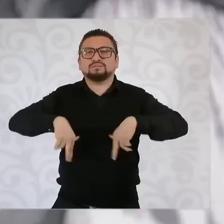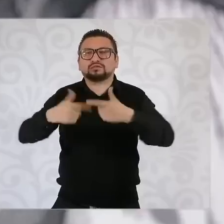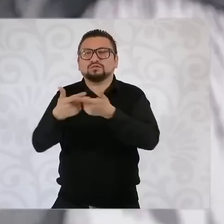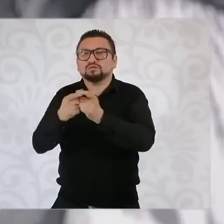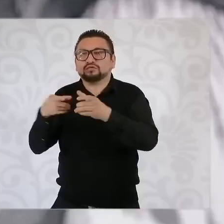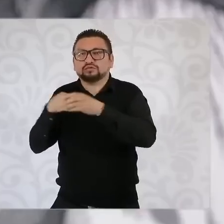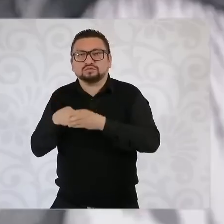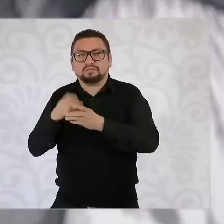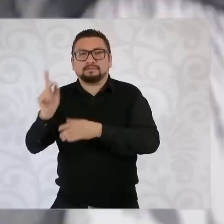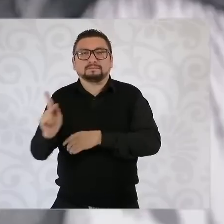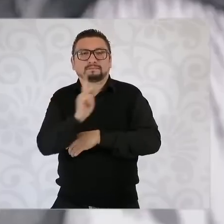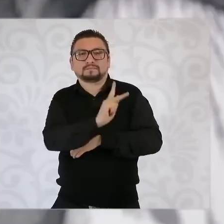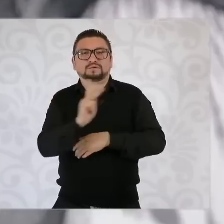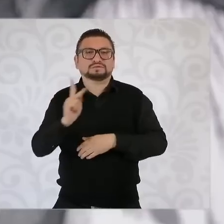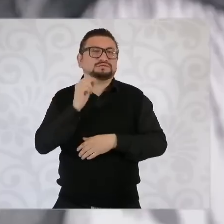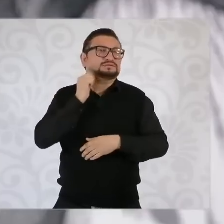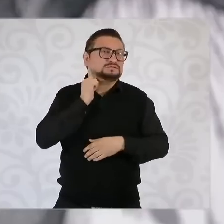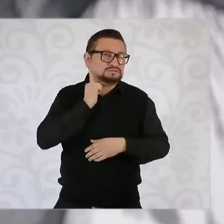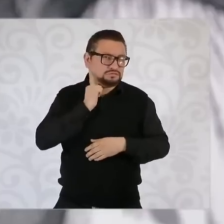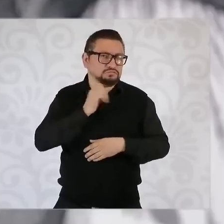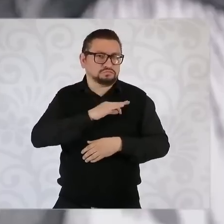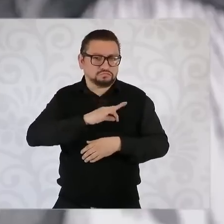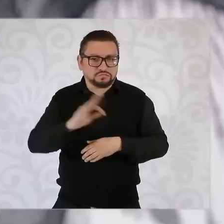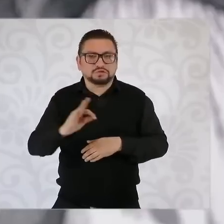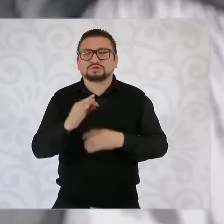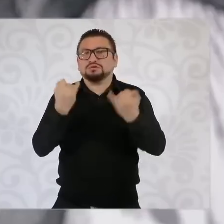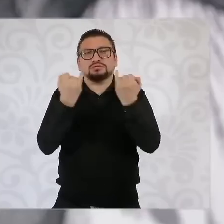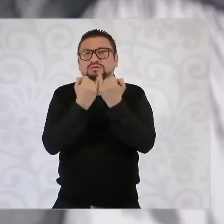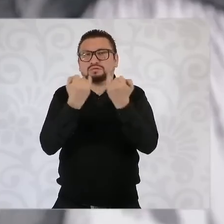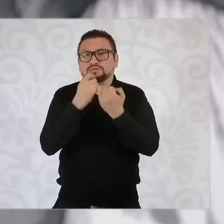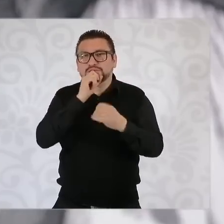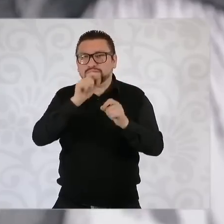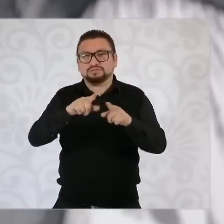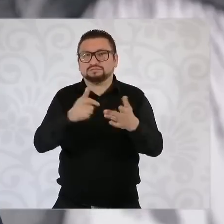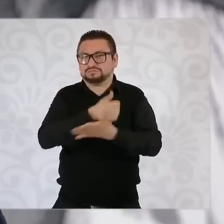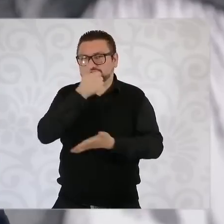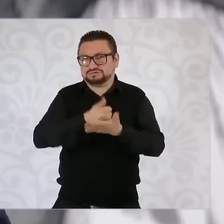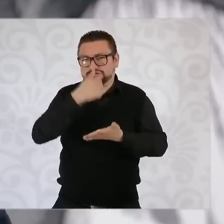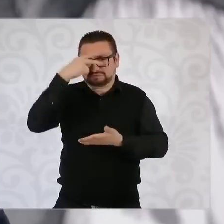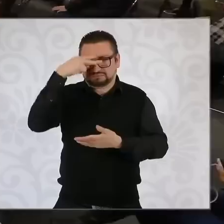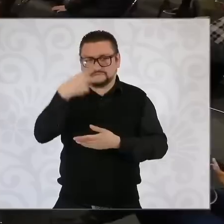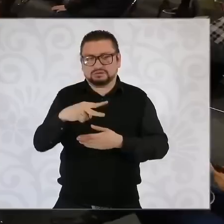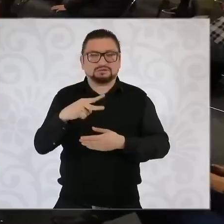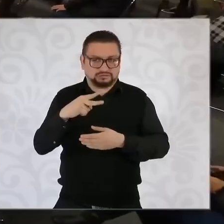por ejemplo a la del senado igual por ejemplo en la Ciudad de México en el congreso de la Ciudad de